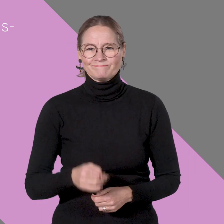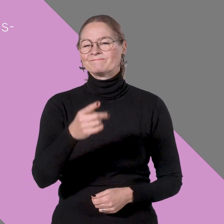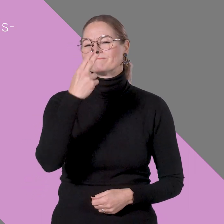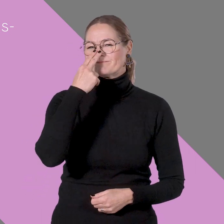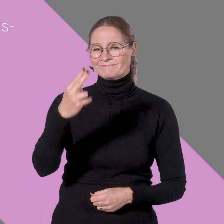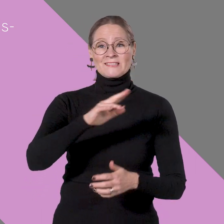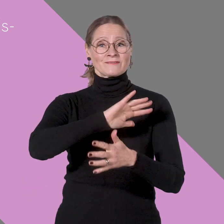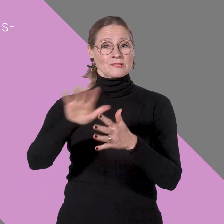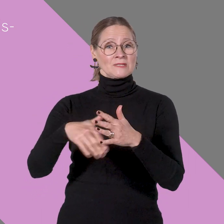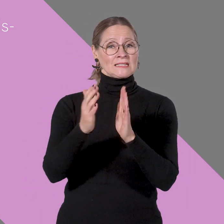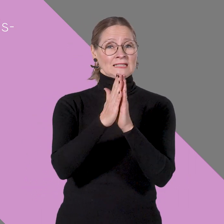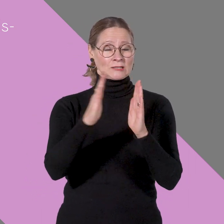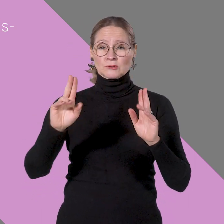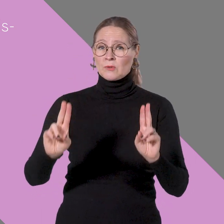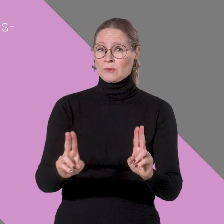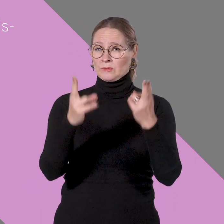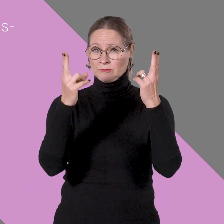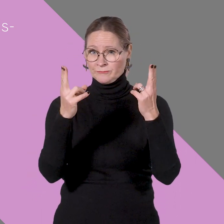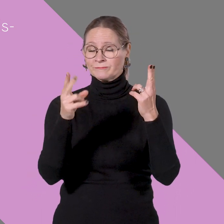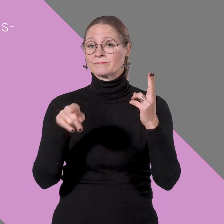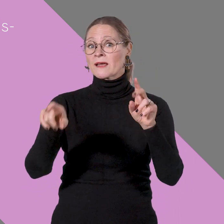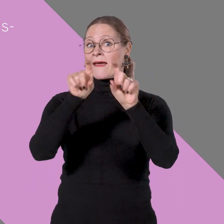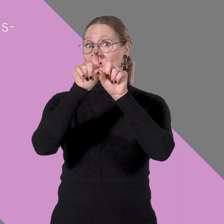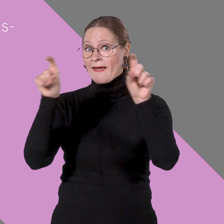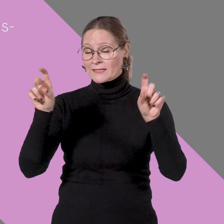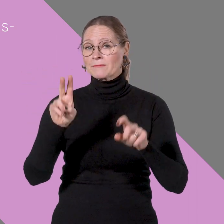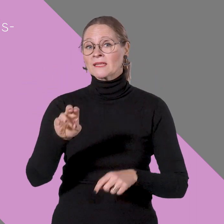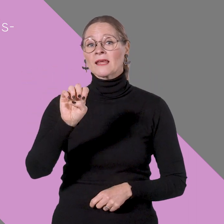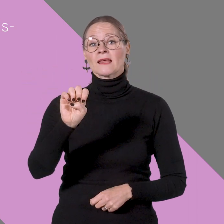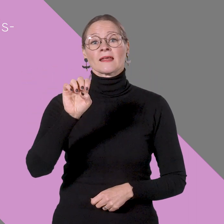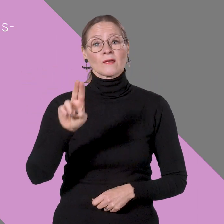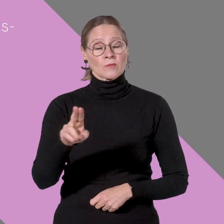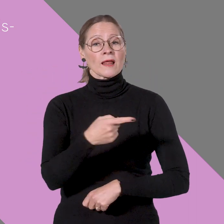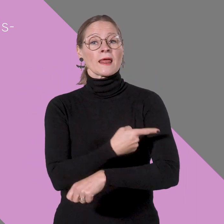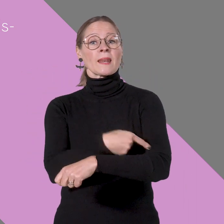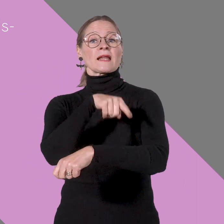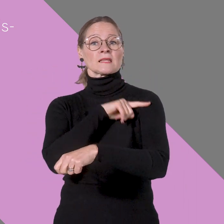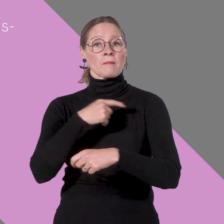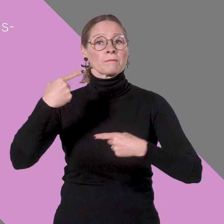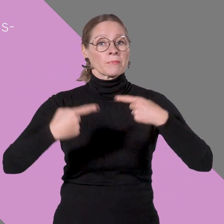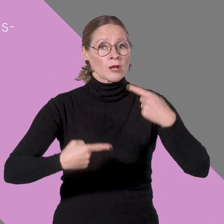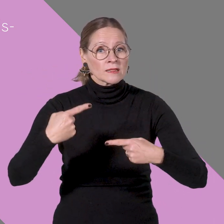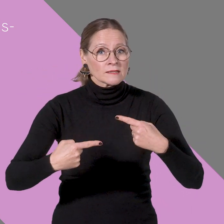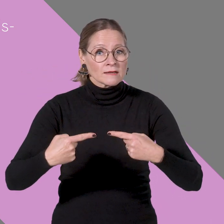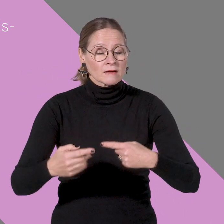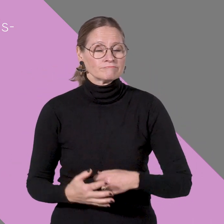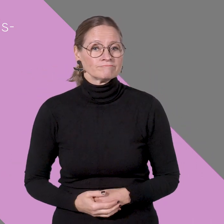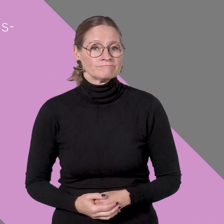Katso Viittomakielisen kirjaston uutuus, - jossa käsitellään EU:n energiapolitiikkaa.